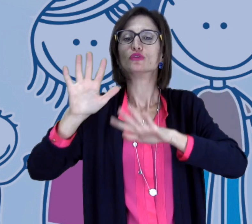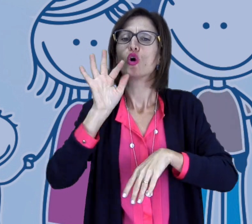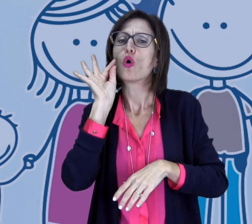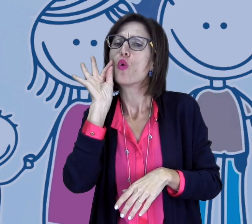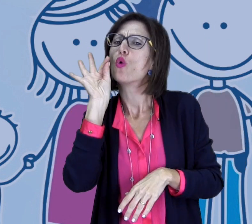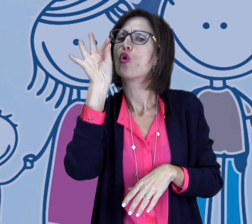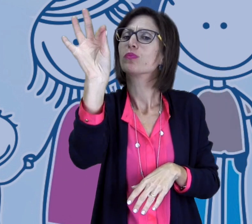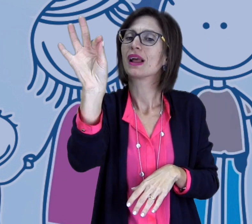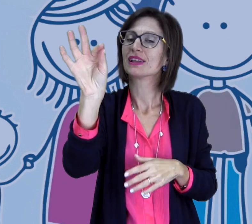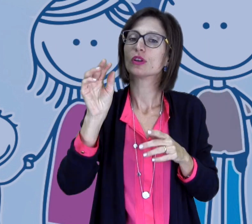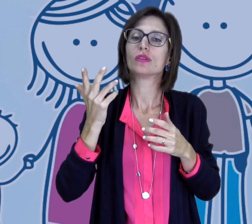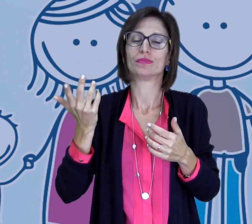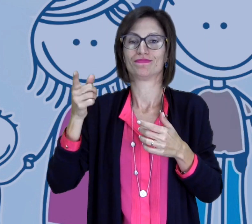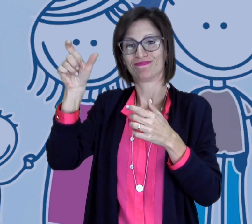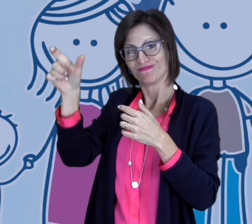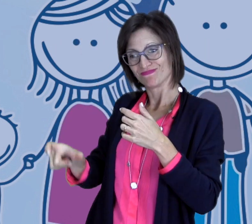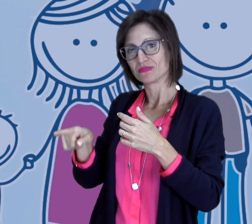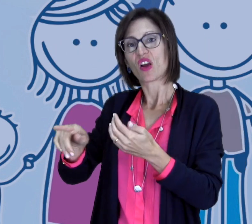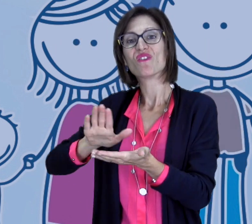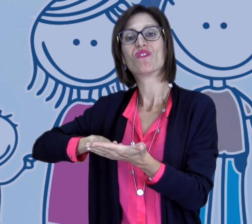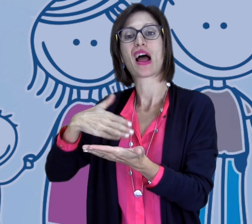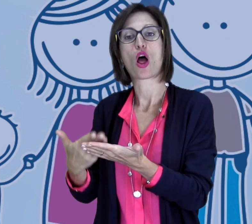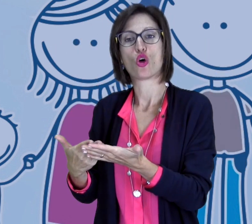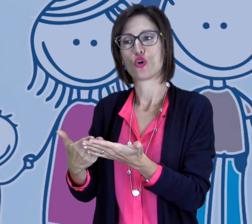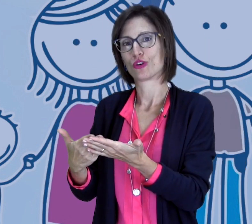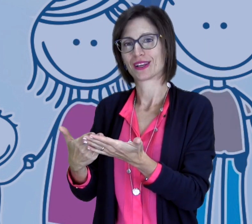sul valore del ruolo dell'Assistente alla Comunicazione che lavora